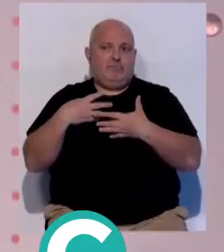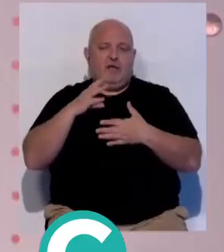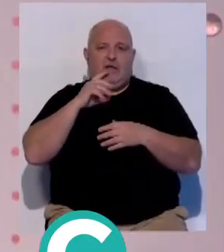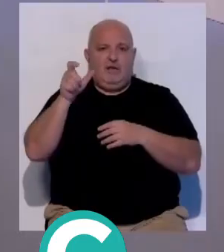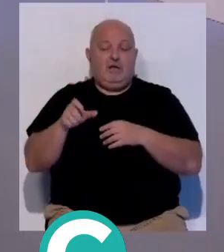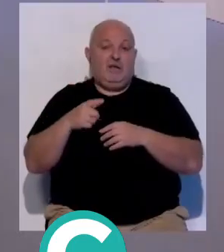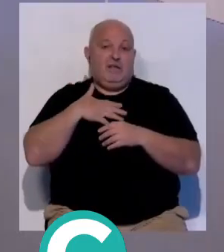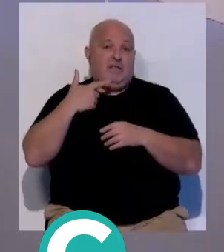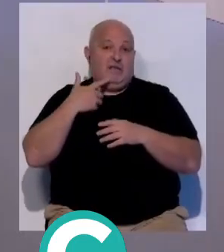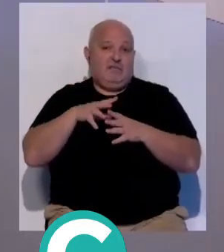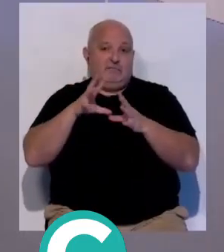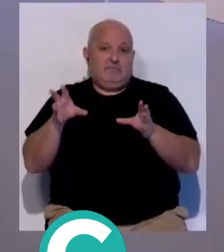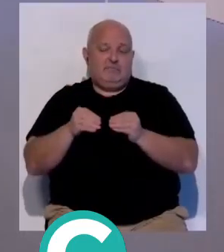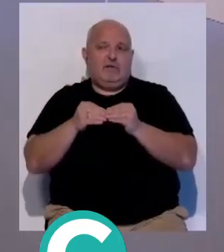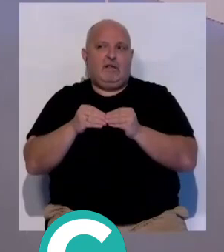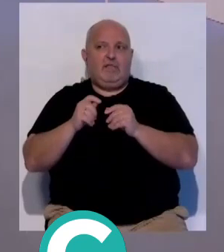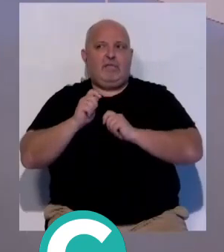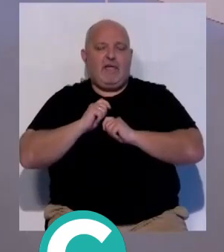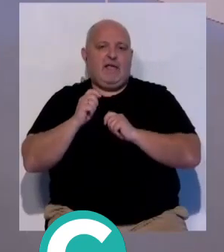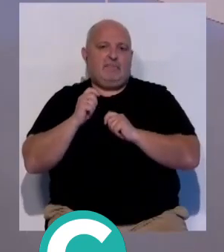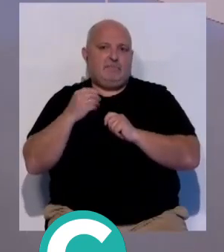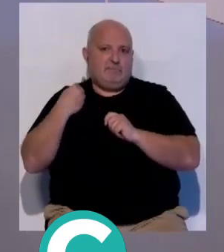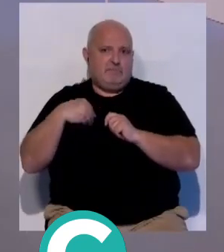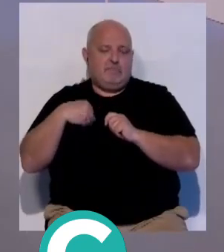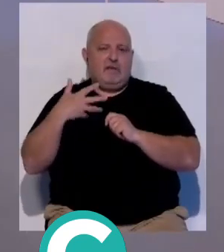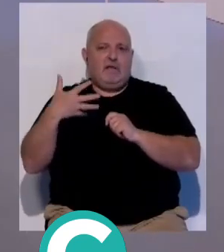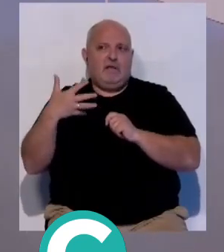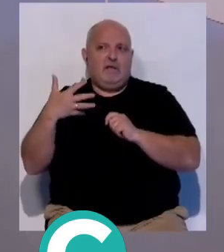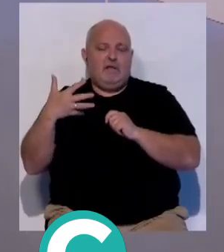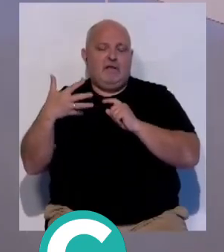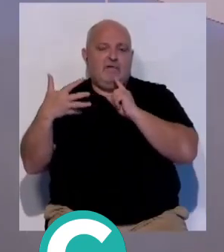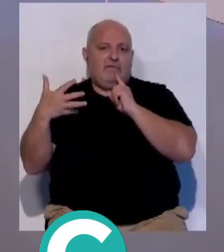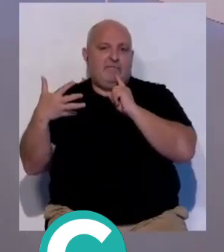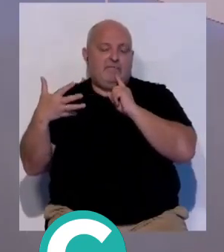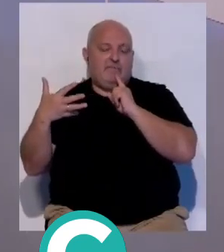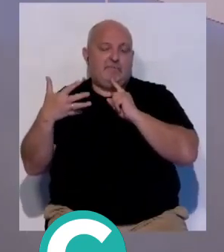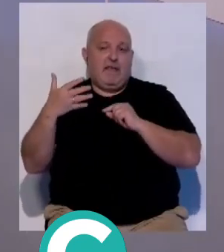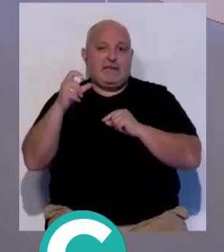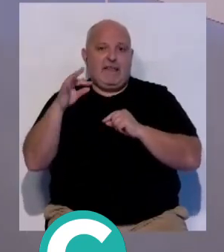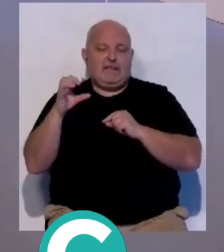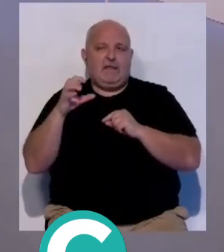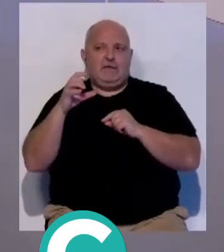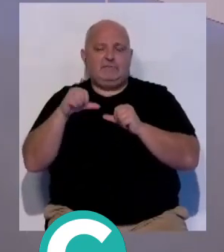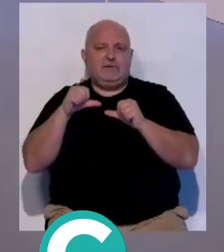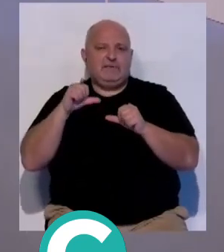con lo cual eso nos anima también porque la baja Gonzalo Escalante se había hecho muy sensible pero